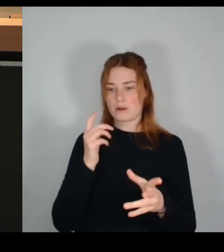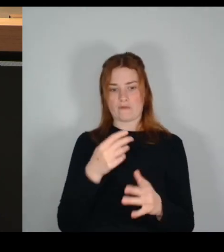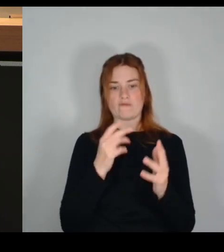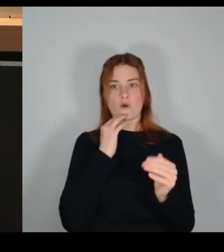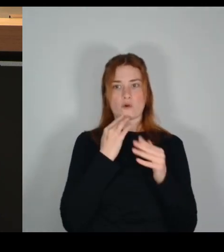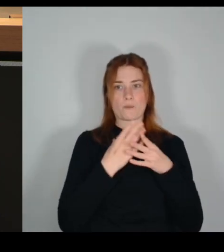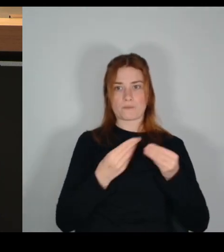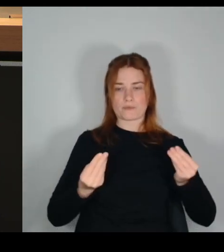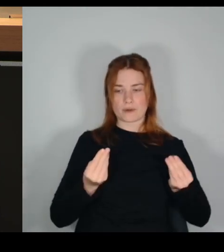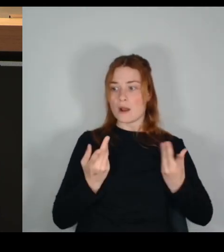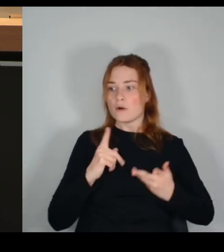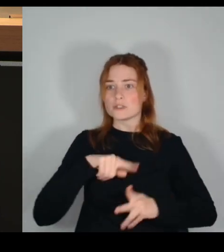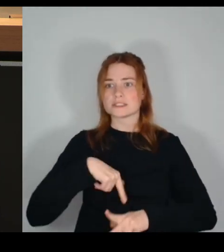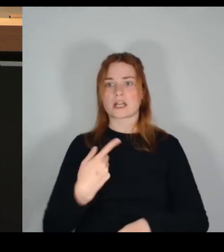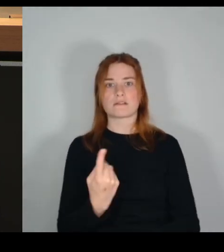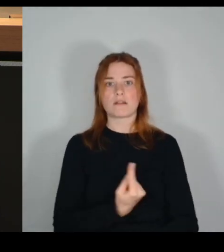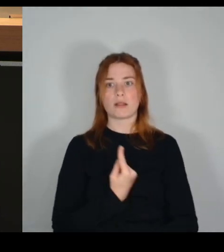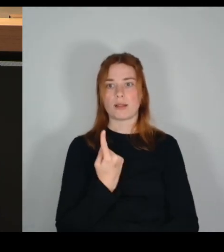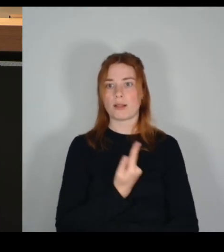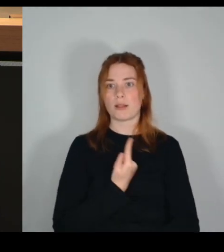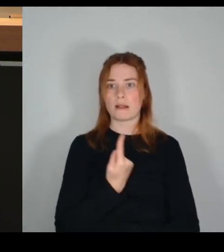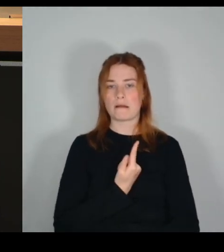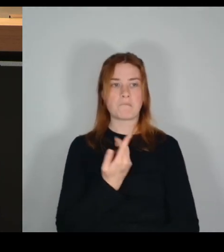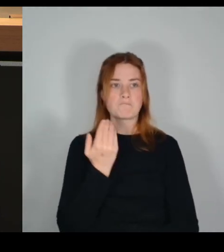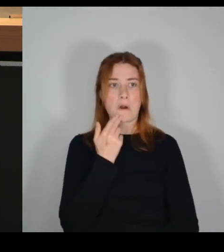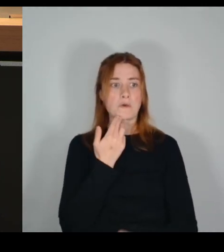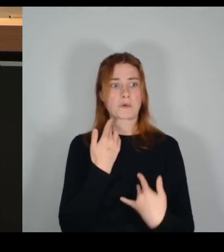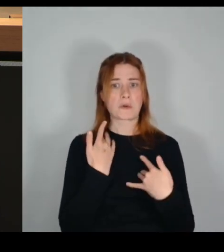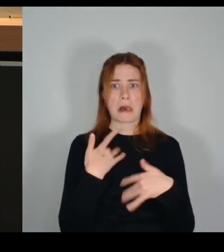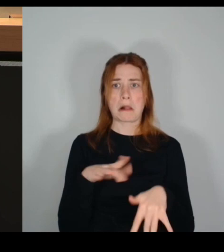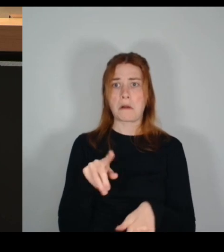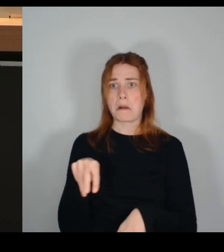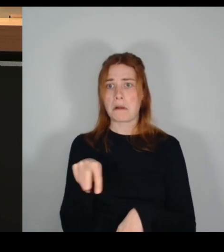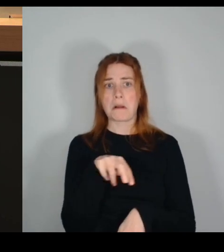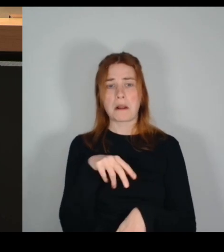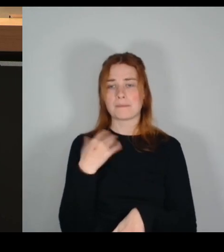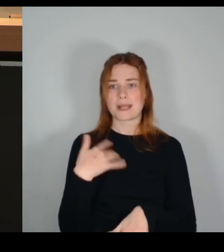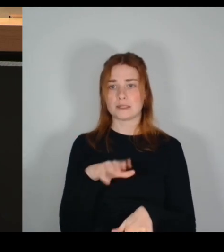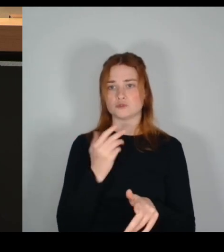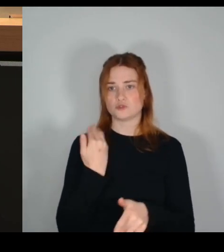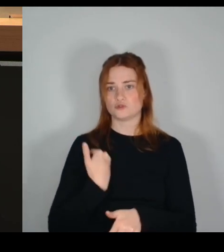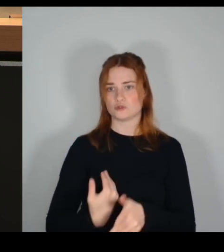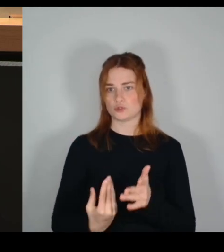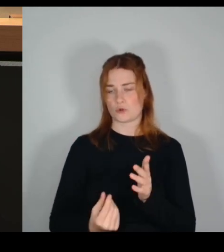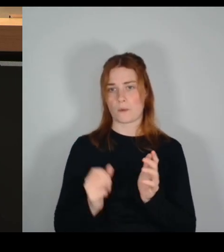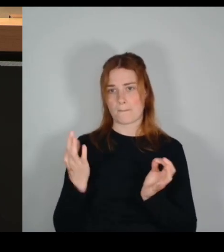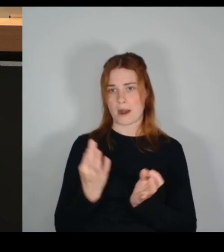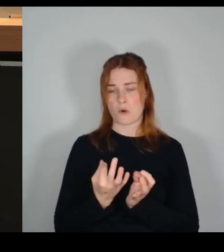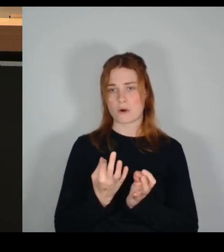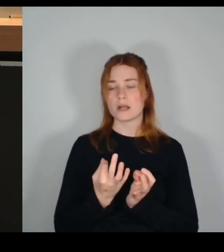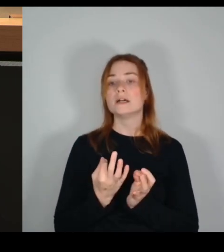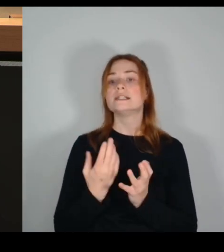noch viel mehr Unterstützung brauchen. All diese Formen verdeckter Armut ist doch sinnvoll, sie aufzudecken, damit man dann und da gehe ich